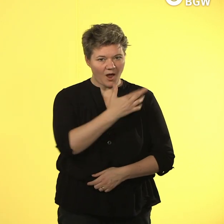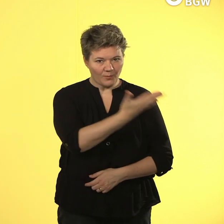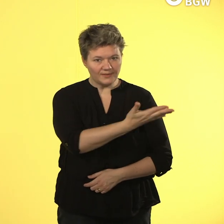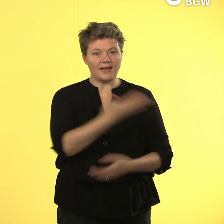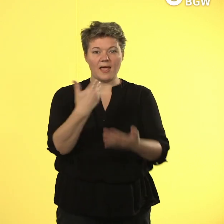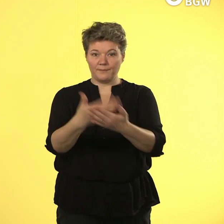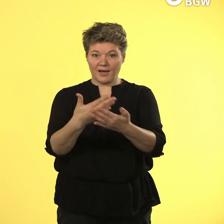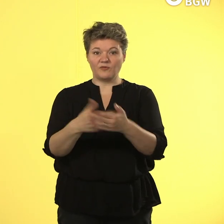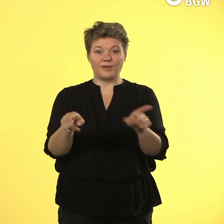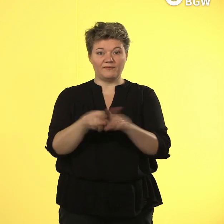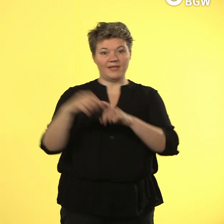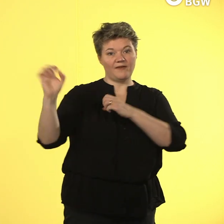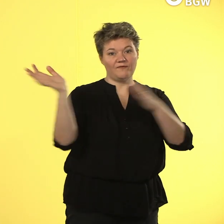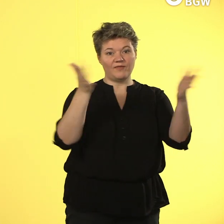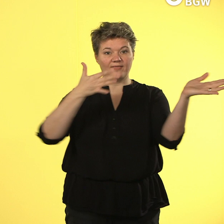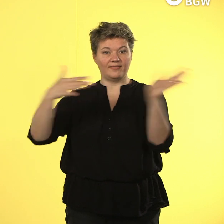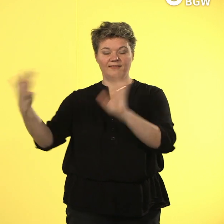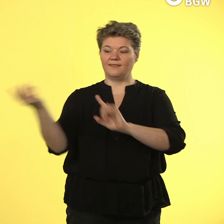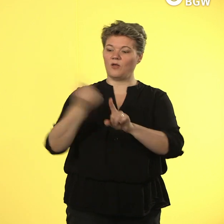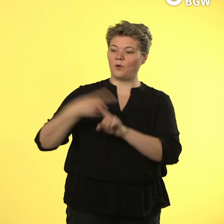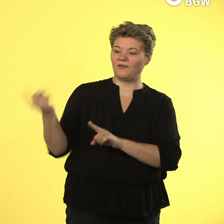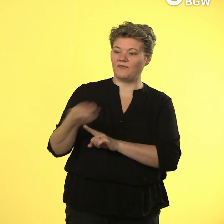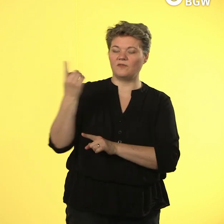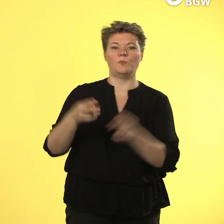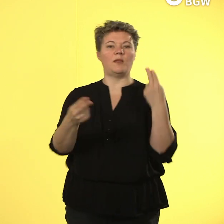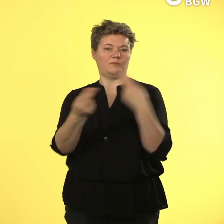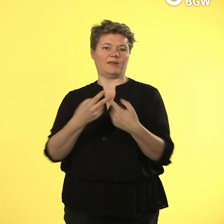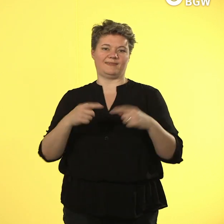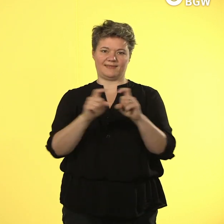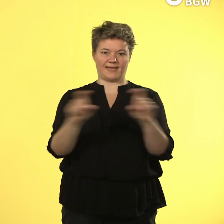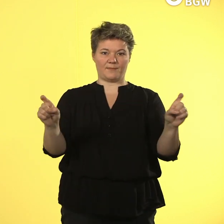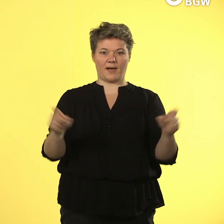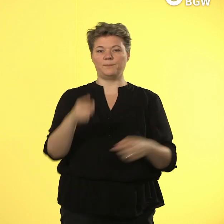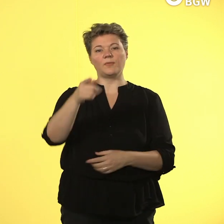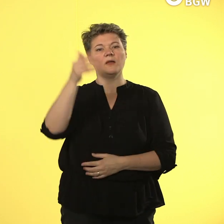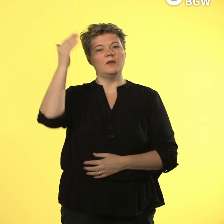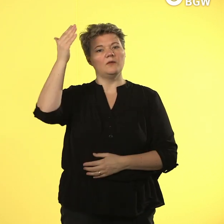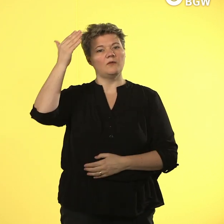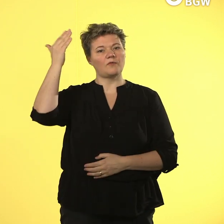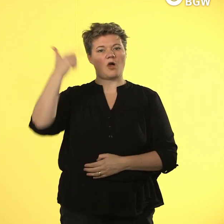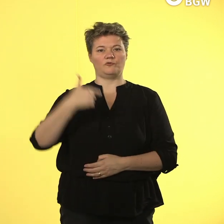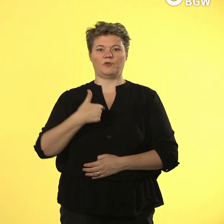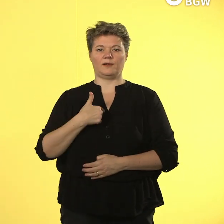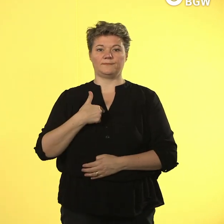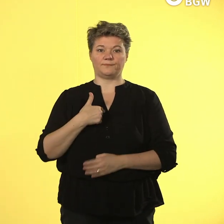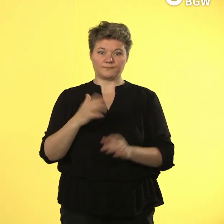Wenn ich ein sehr gestresster und von vielen Veränderungen genervter Mitarbeiter bin, der vielleicht ein herausforderndes Arbeitsumfeld